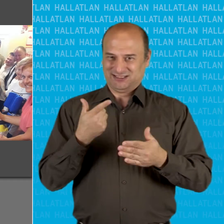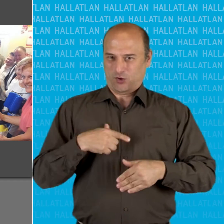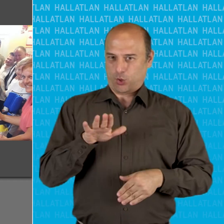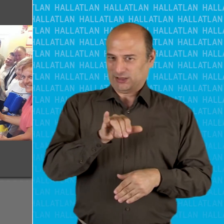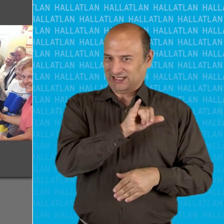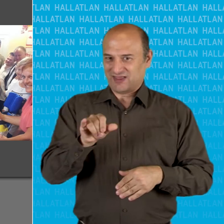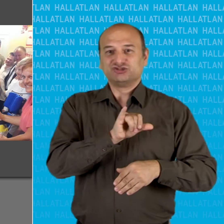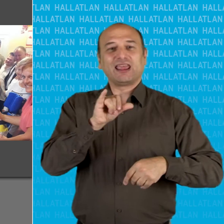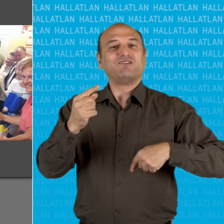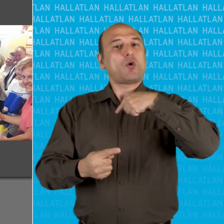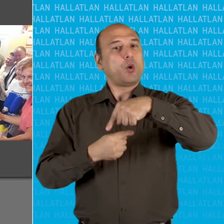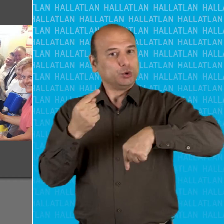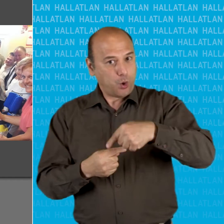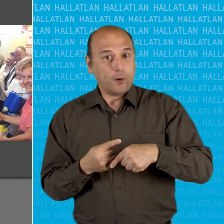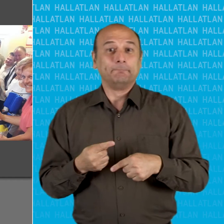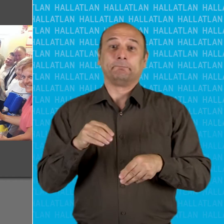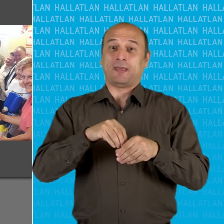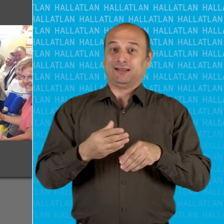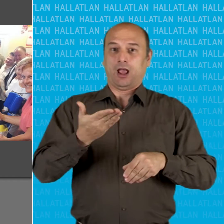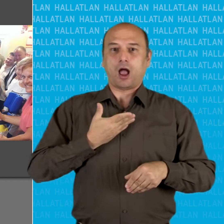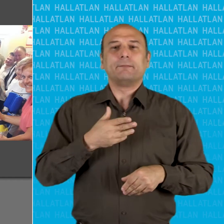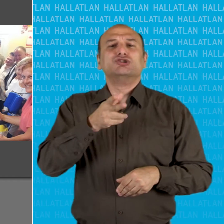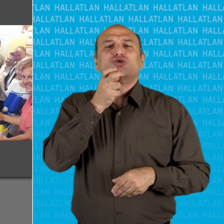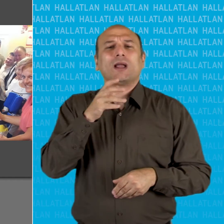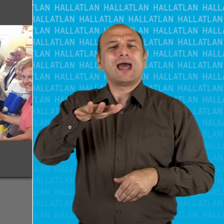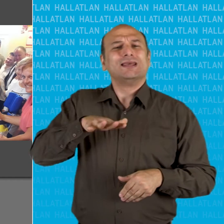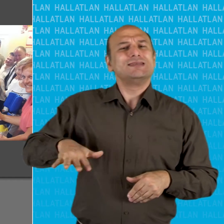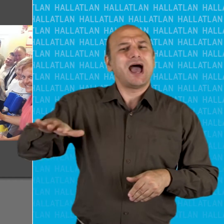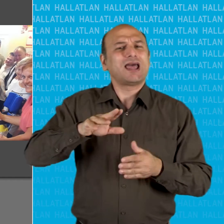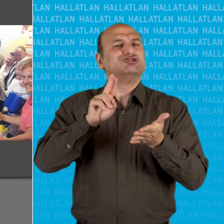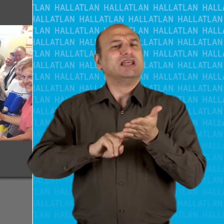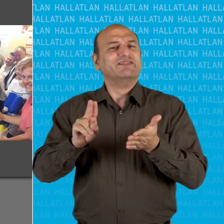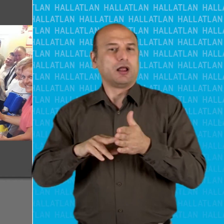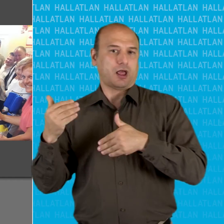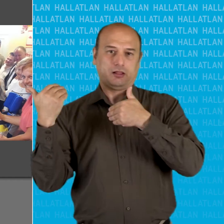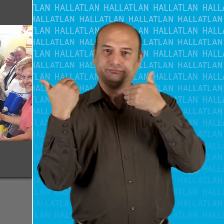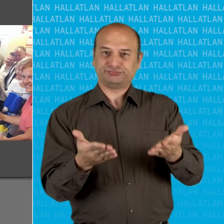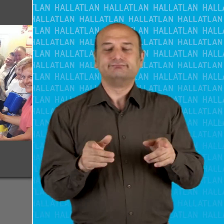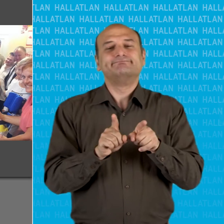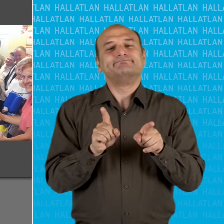Az évforduló alkalmából a Csongrádi Járási Hivatal az intézménynek adományozott